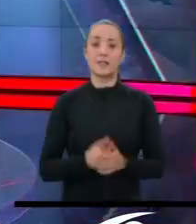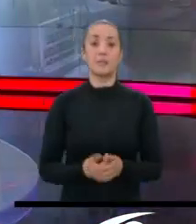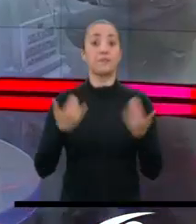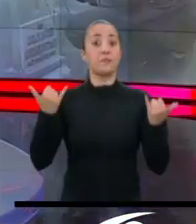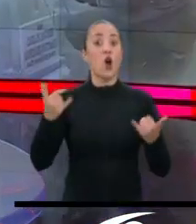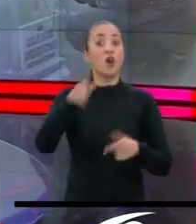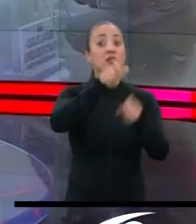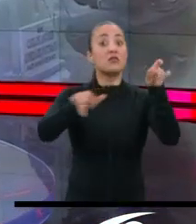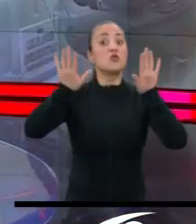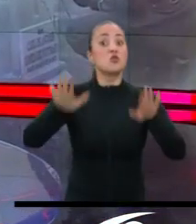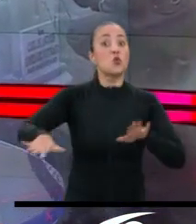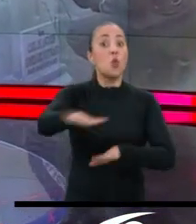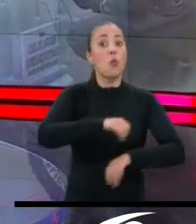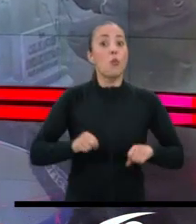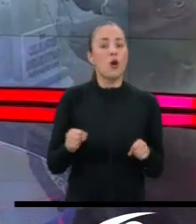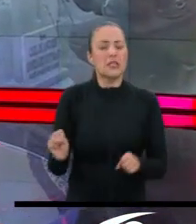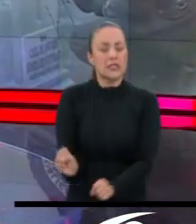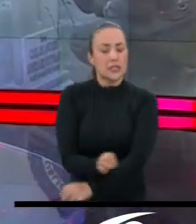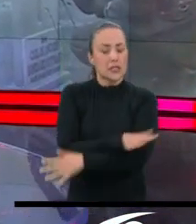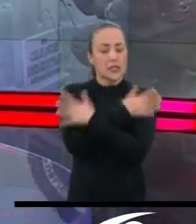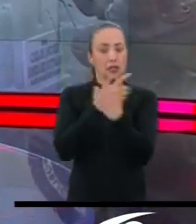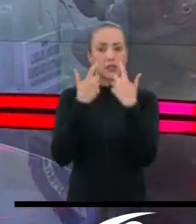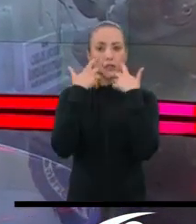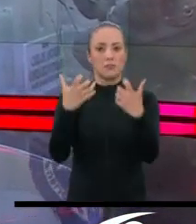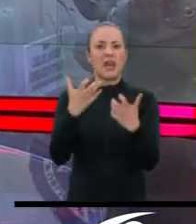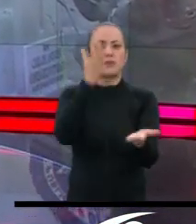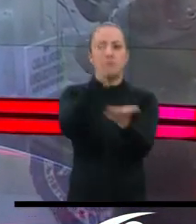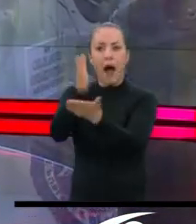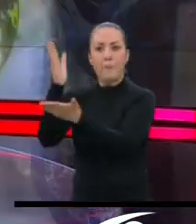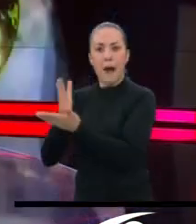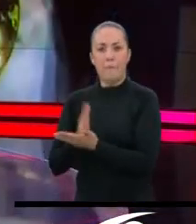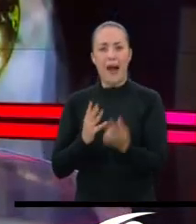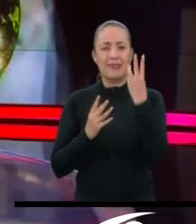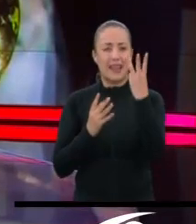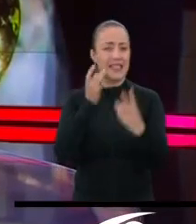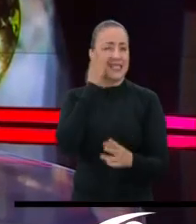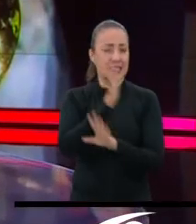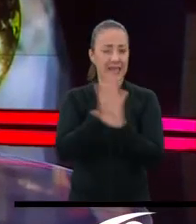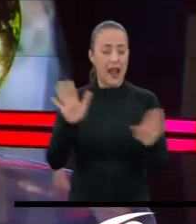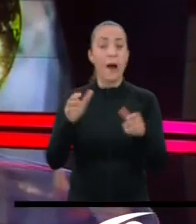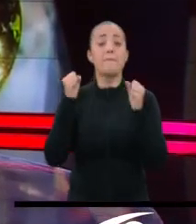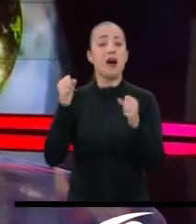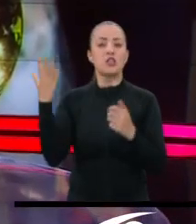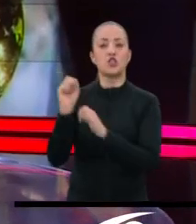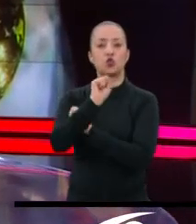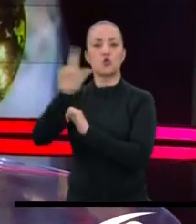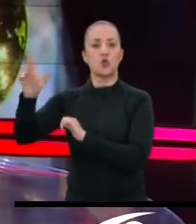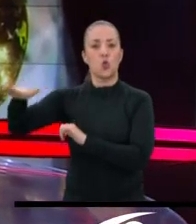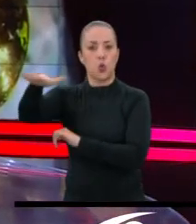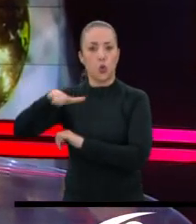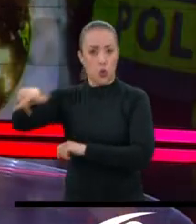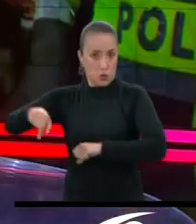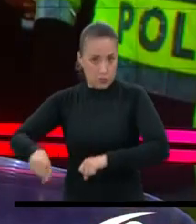))) buenas noches. bienvenidos a última edición de Noticias Caracol, primero en noticias.